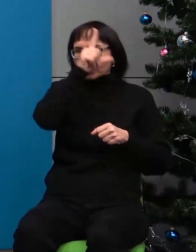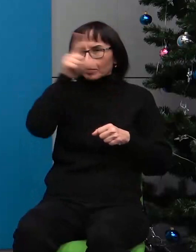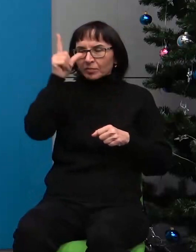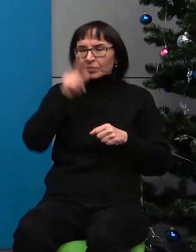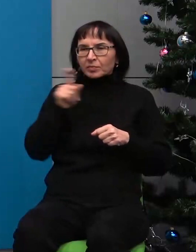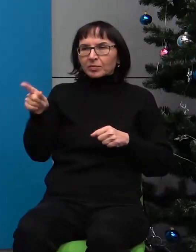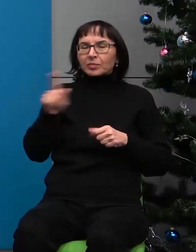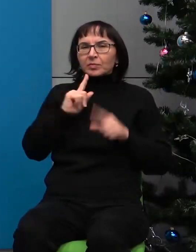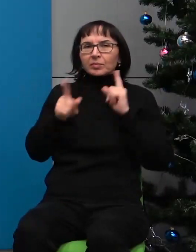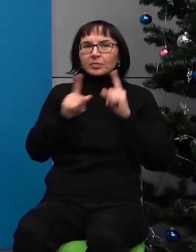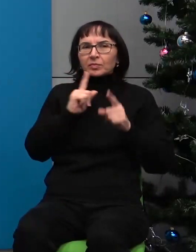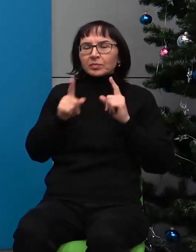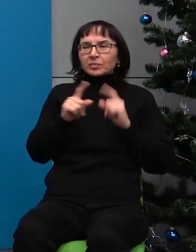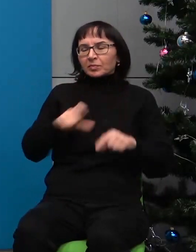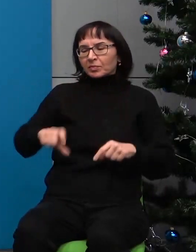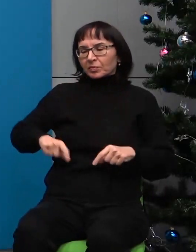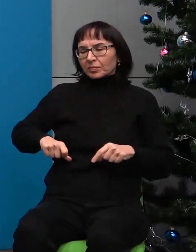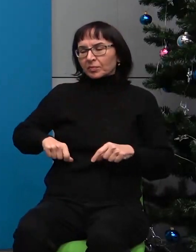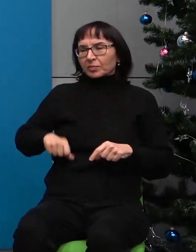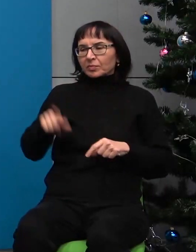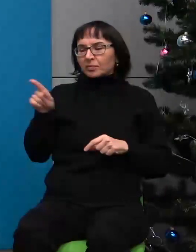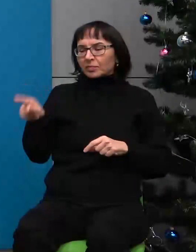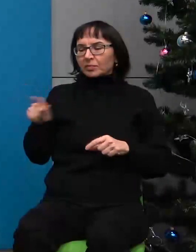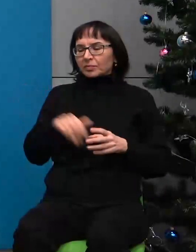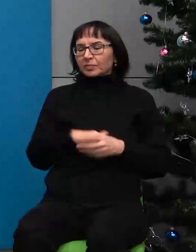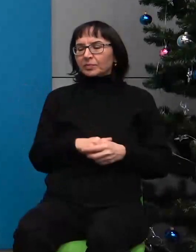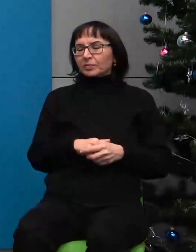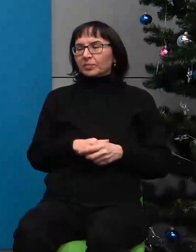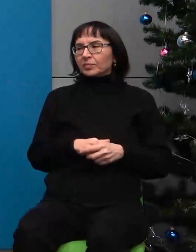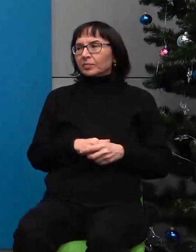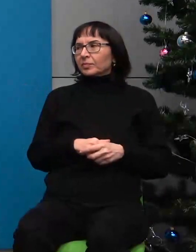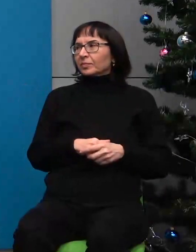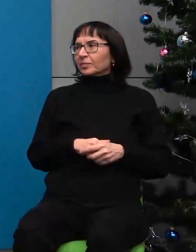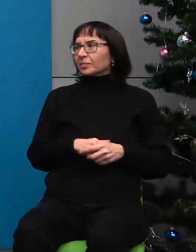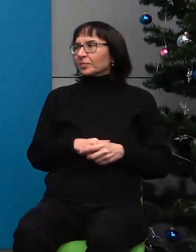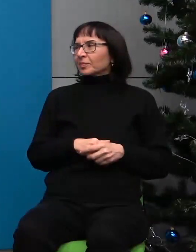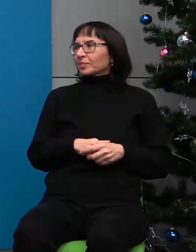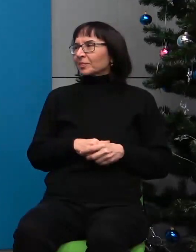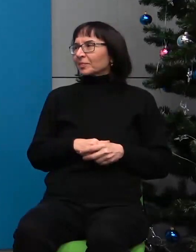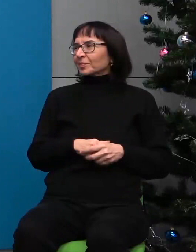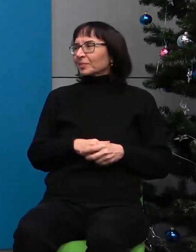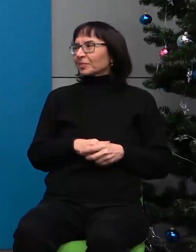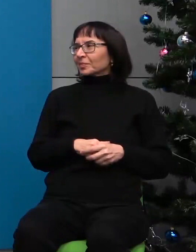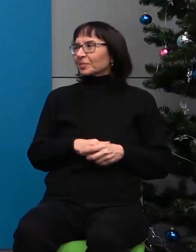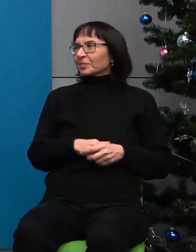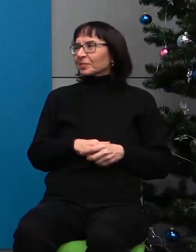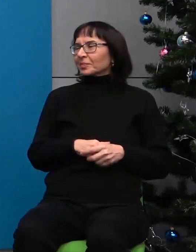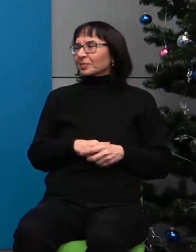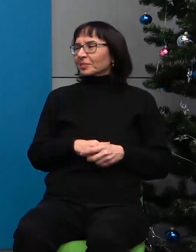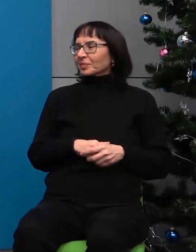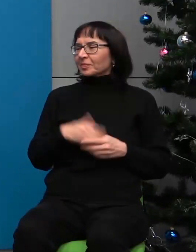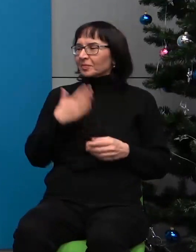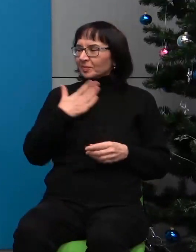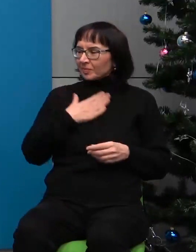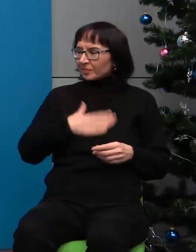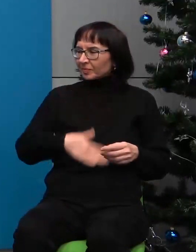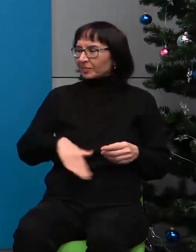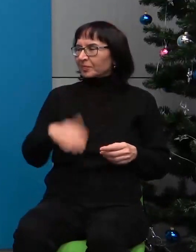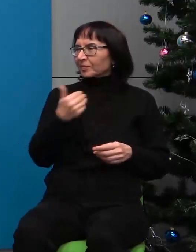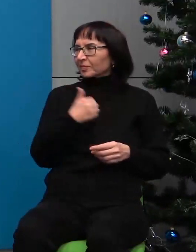I tego ci strasznie zazdroszczę. Mówię tobie w bardzo ograniczonym zakresie. Miło mi, chociaż bym się chyba zamienił na ilość książek,